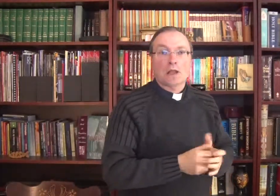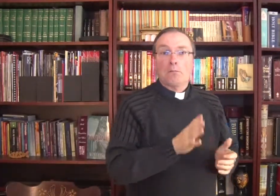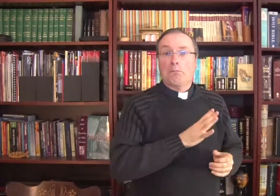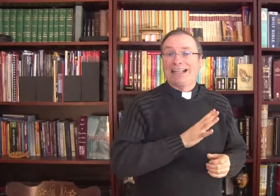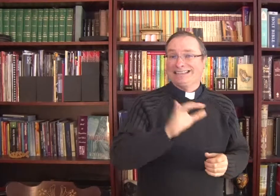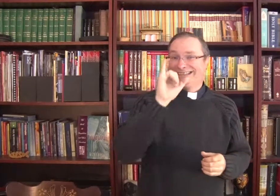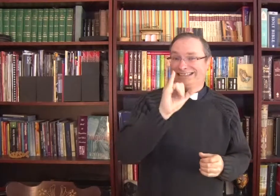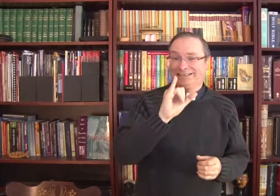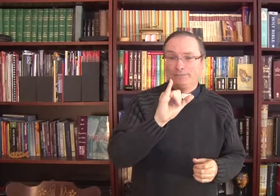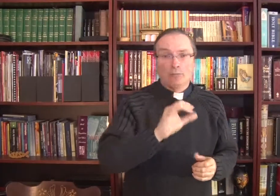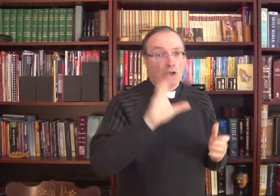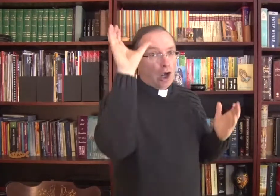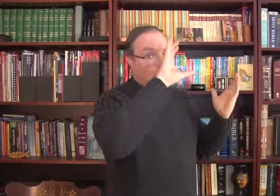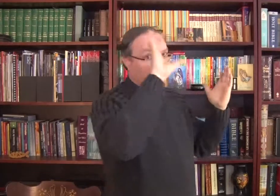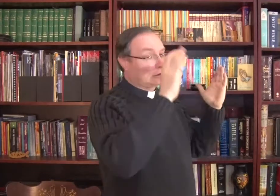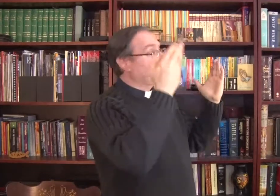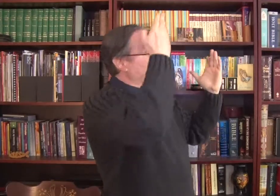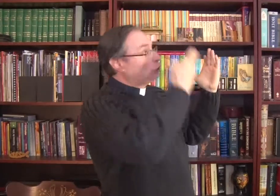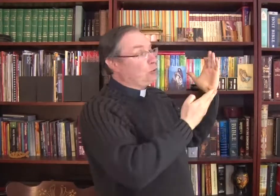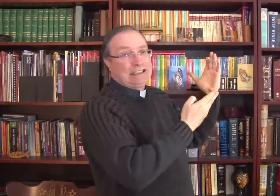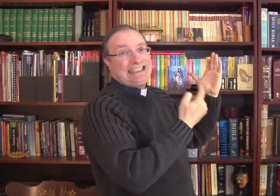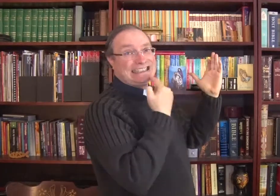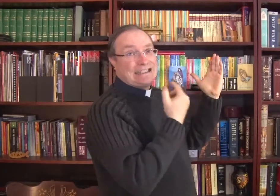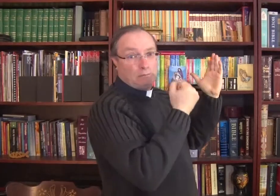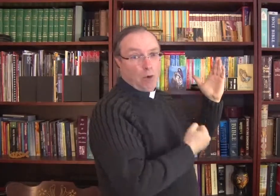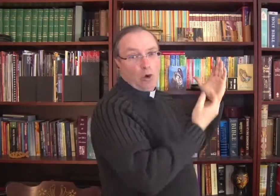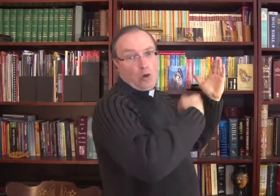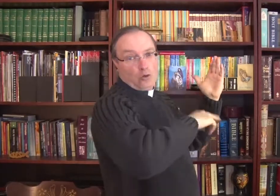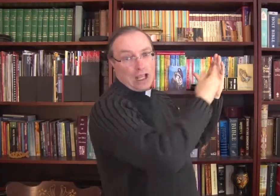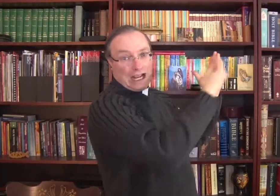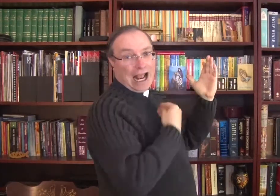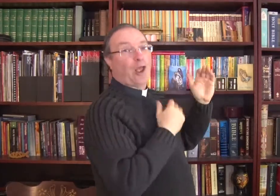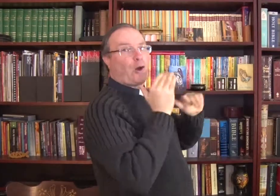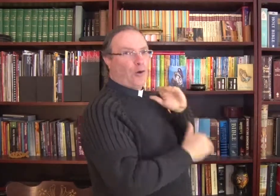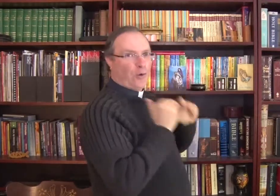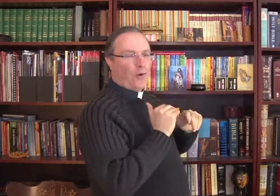Mais si on cherche celui qui peut nous rendre heureux,